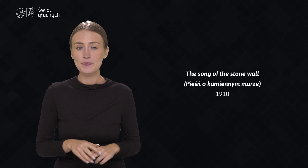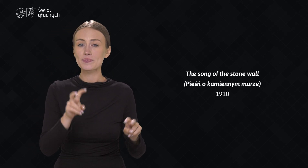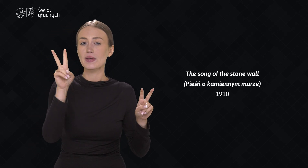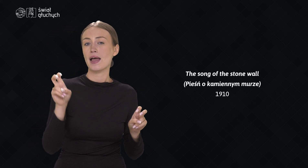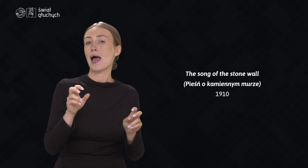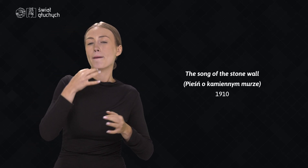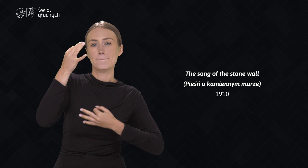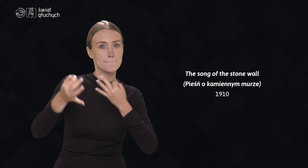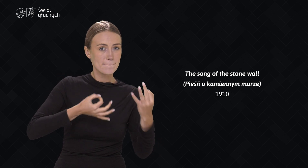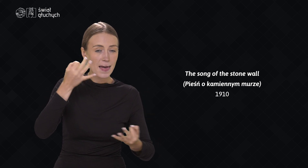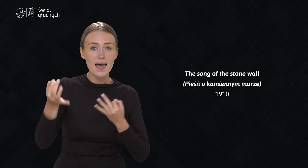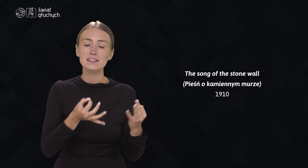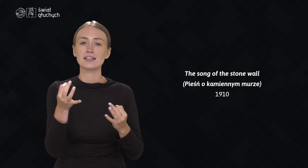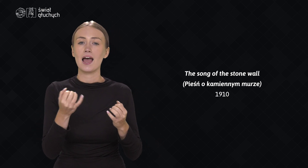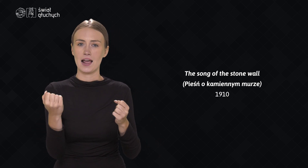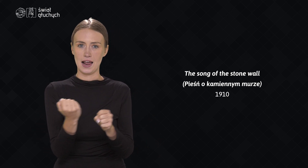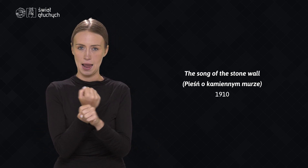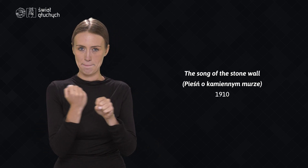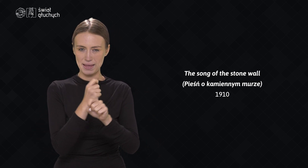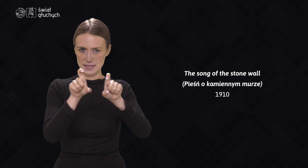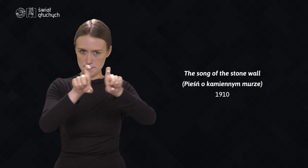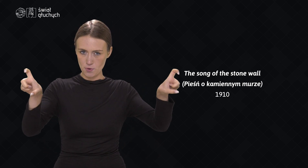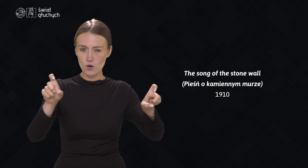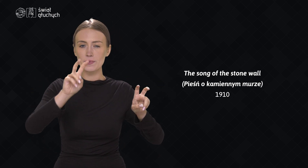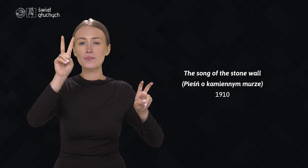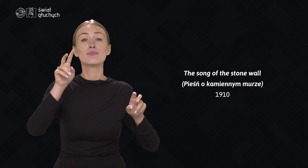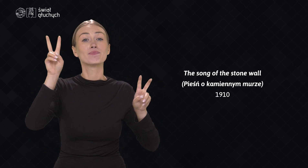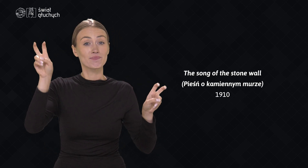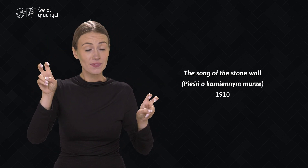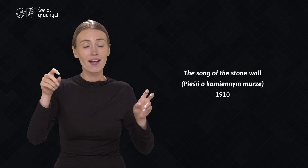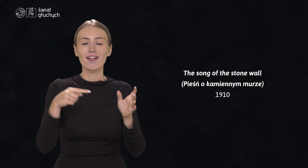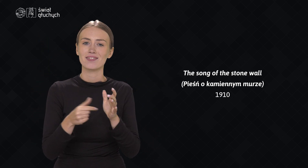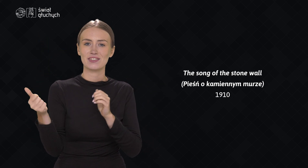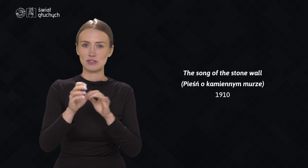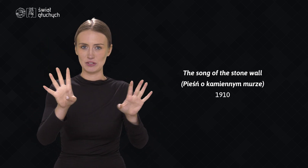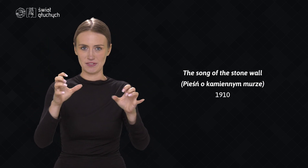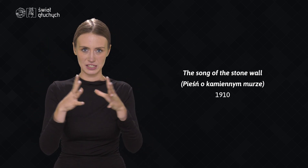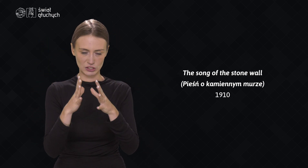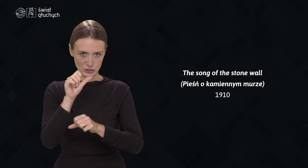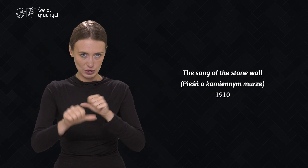czy „Pieśń o kamiennym murze” (1910).